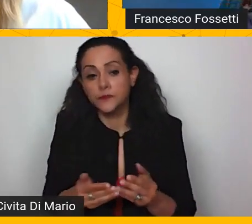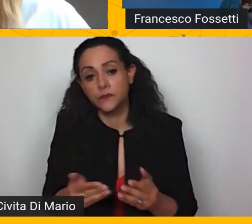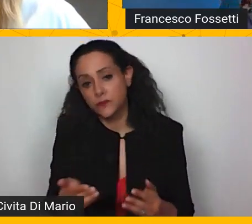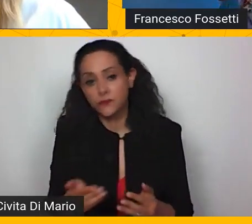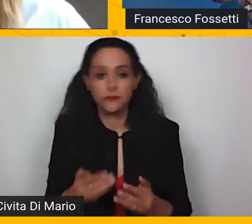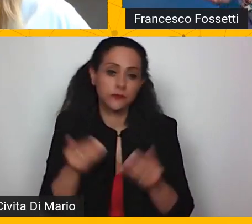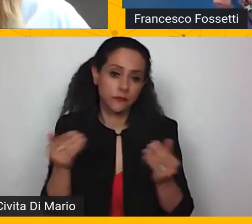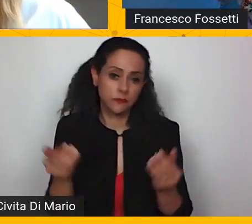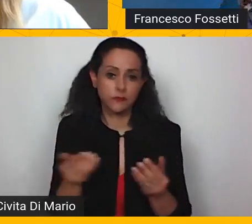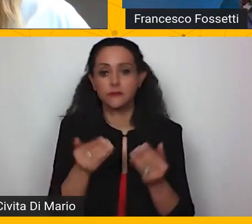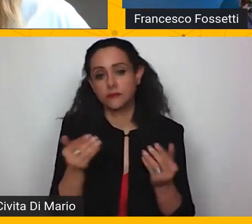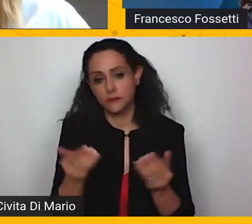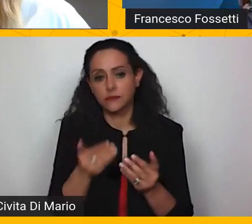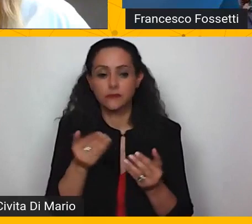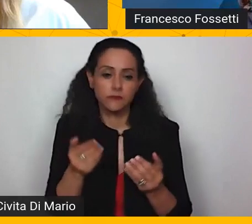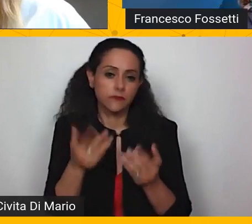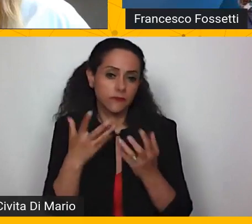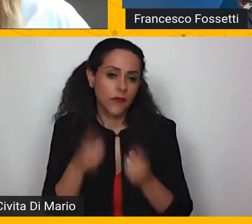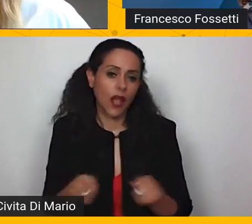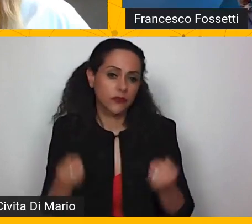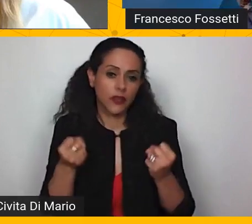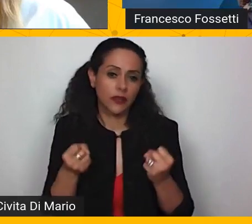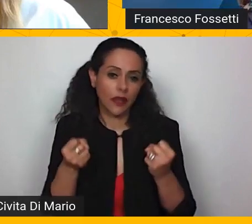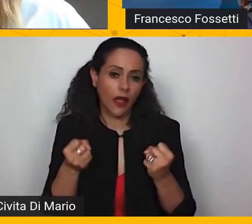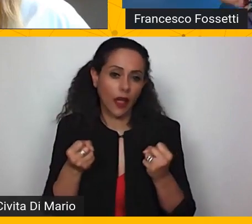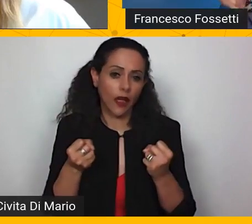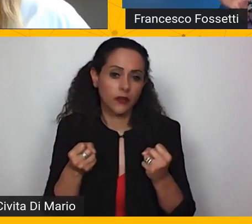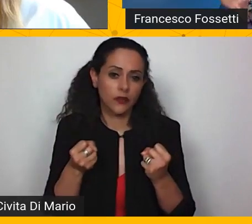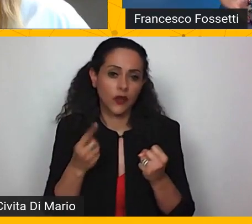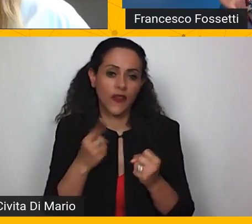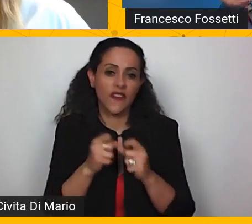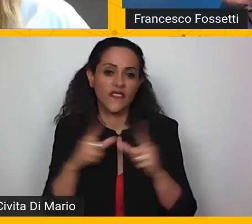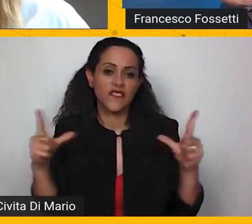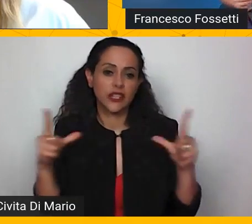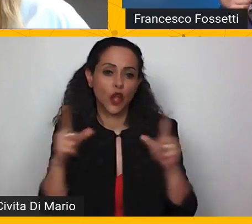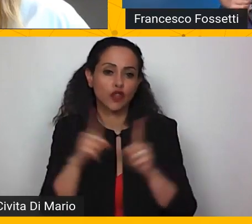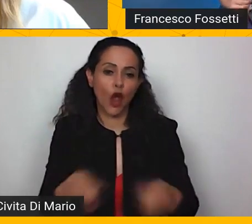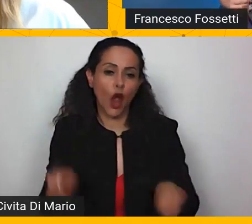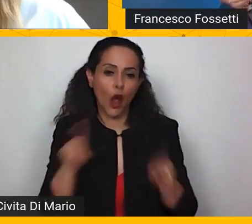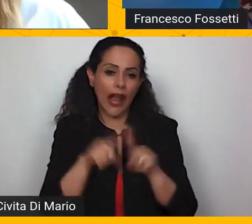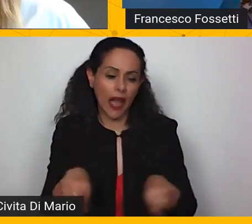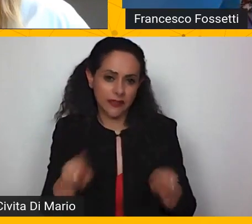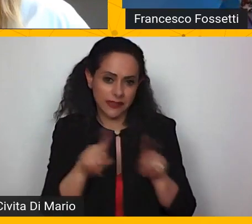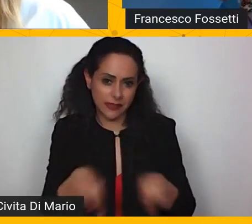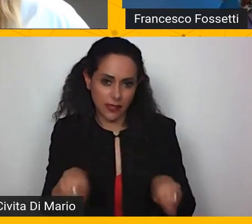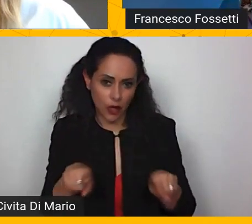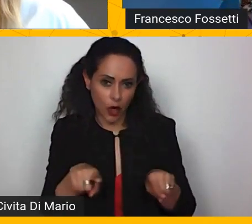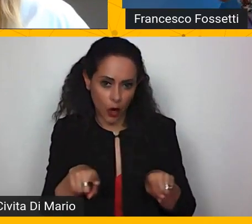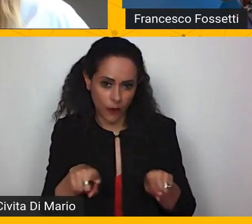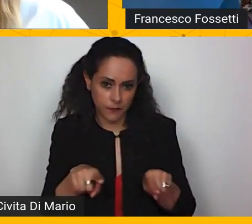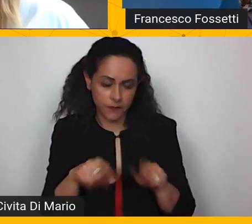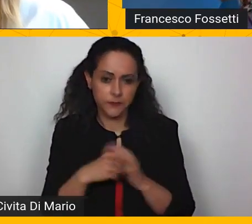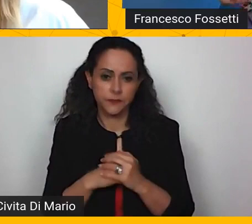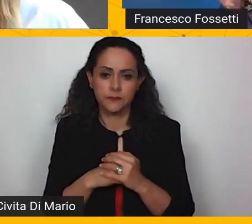eh essere semplicemente giustificato dal fatto che si tratta di uno dei videogiochi